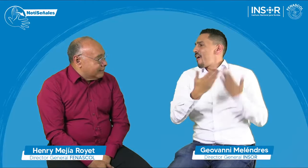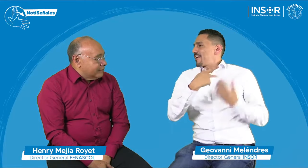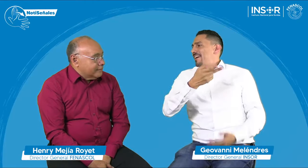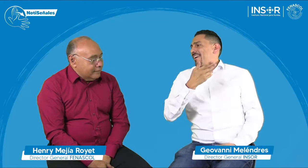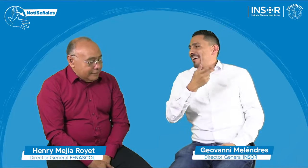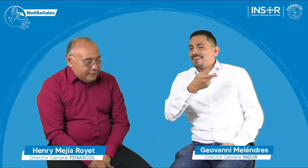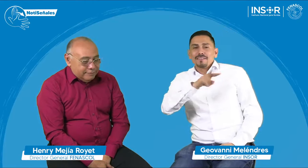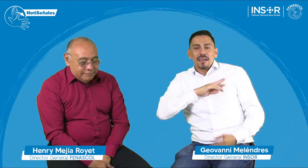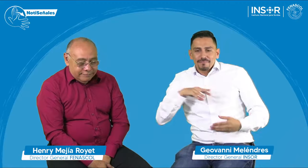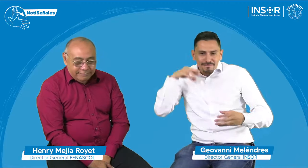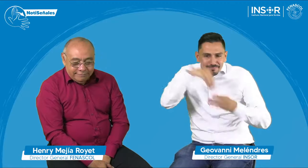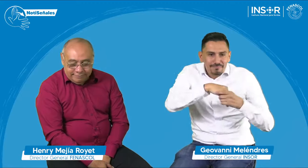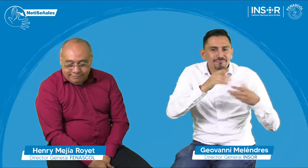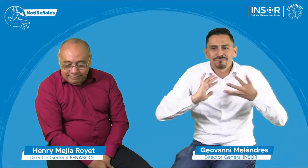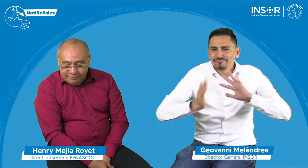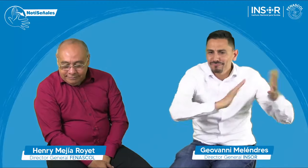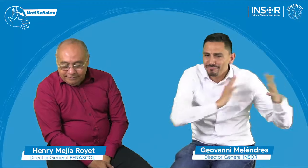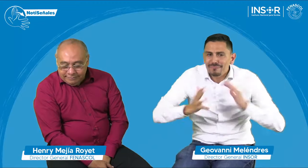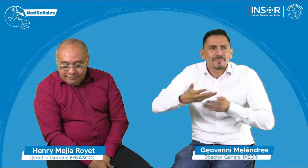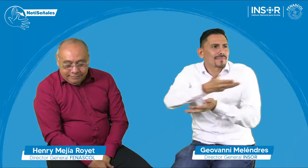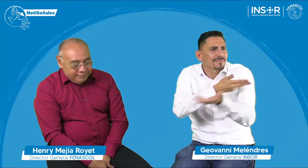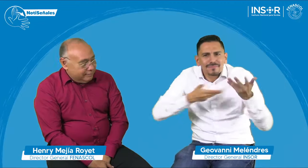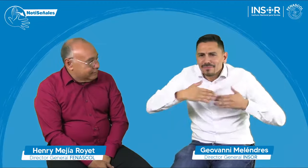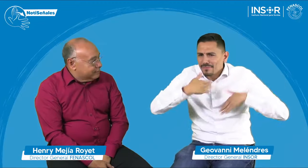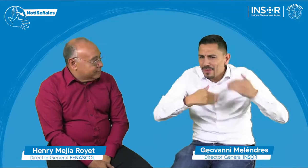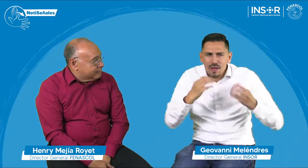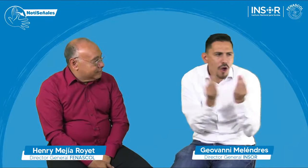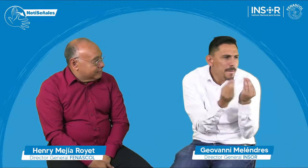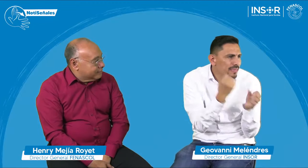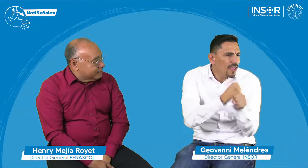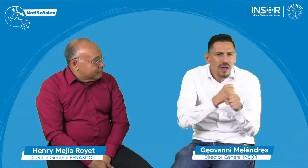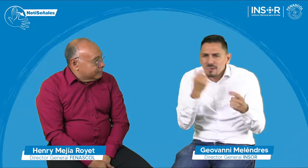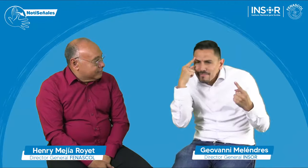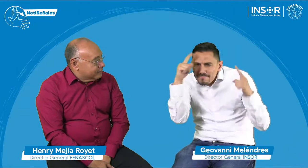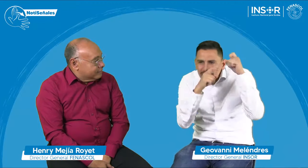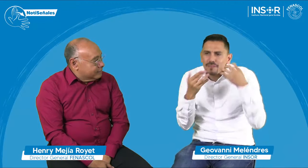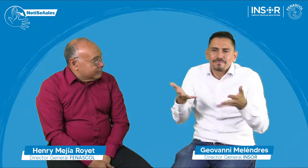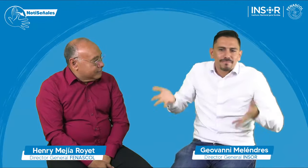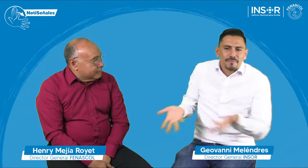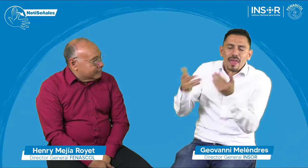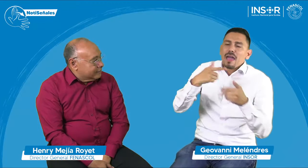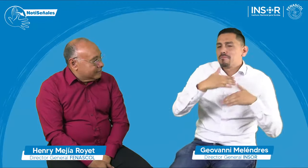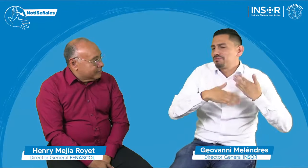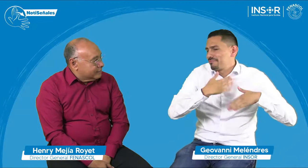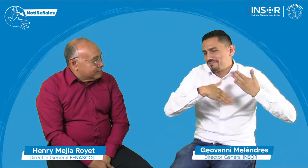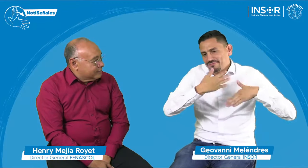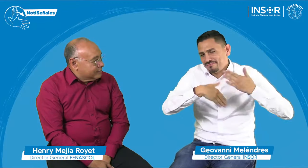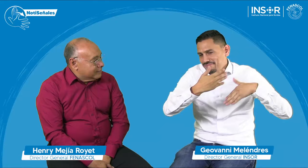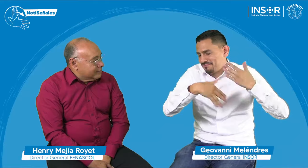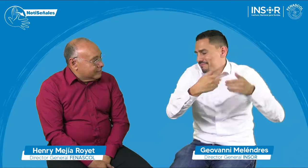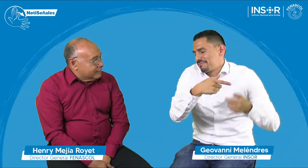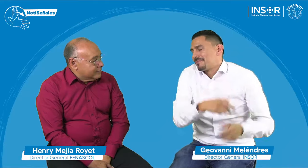proceso también en donde depositó esa confianza en mi y